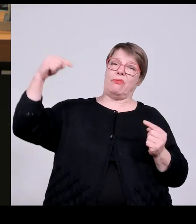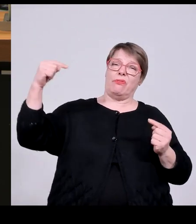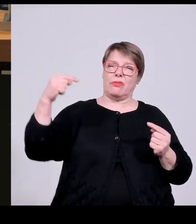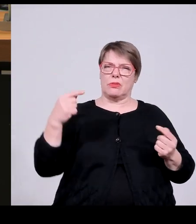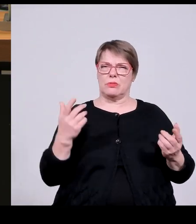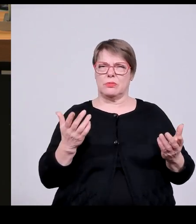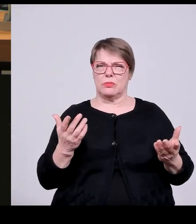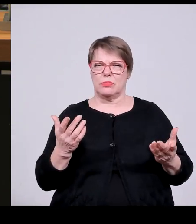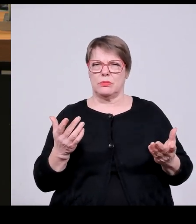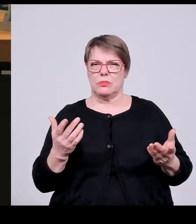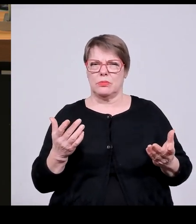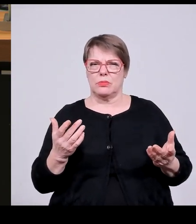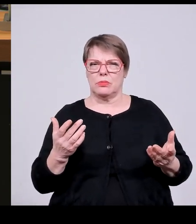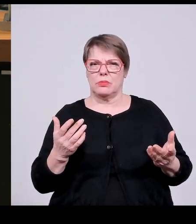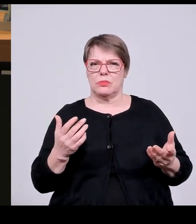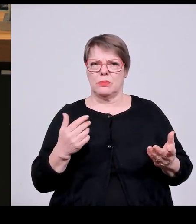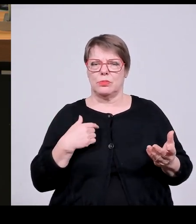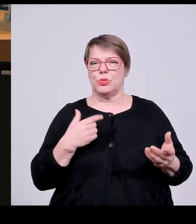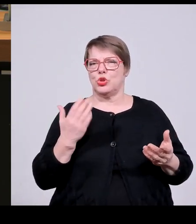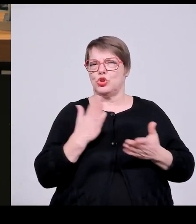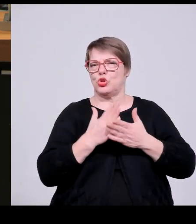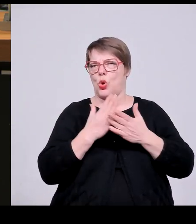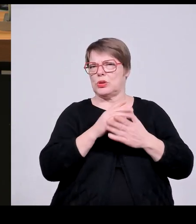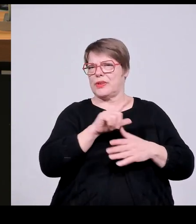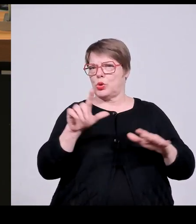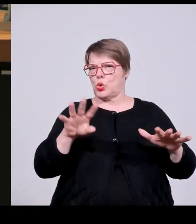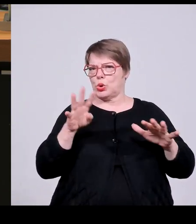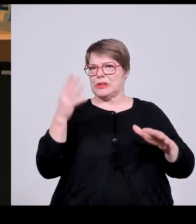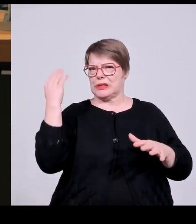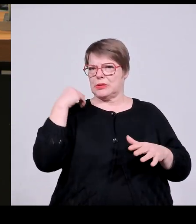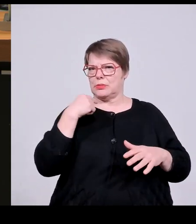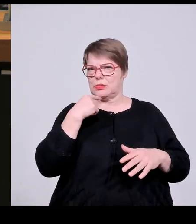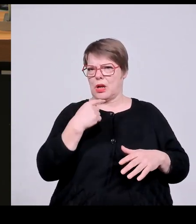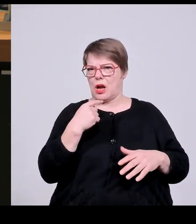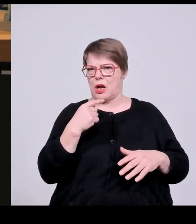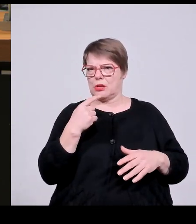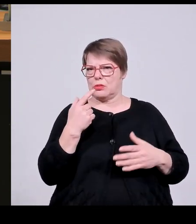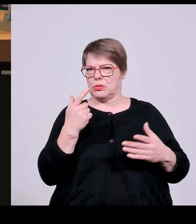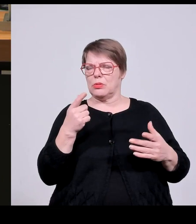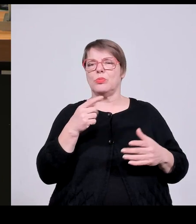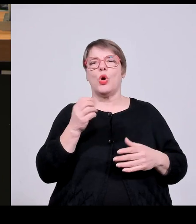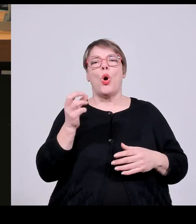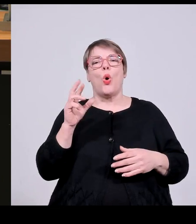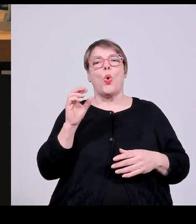Kleingarten Schutz und Klima Schutz zum Wahlkampfslogan verkommt. Ich finde das unangemessen.